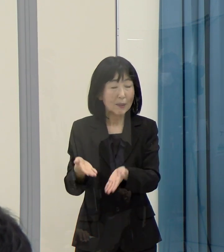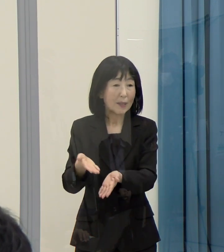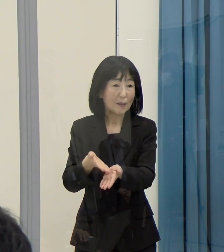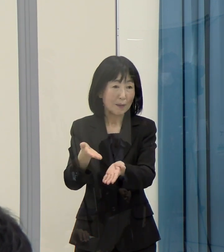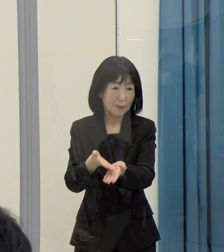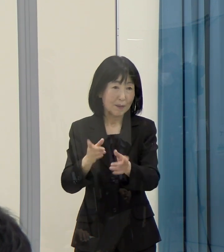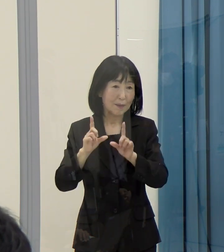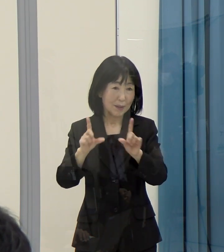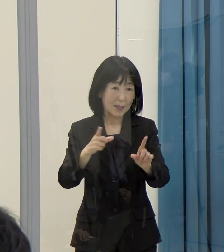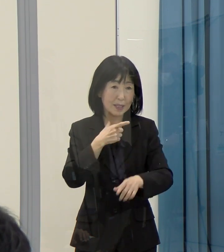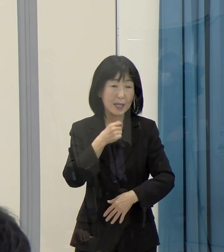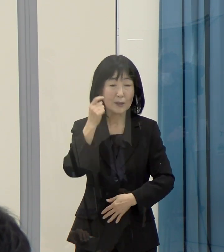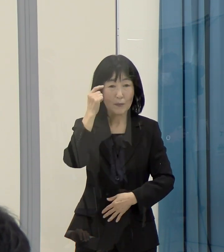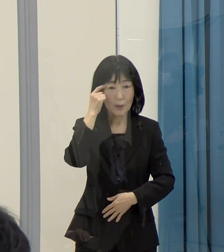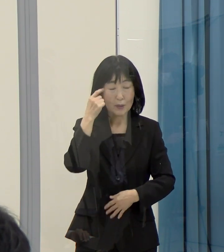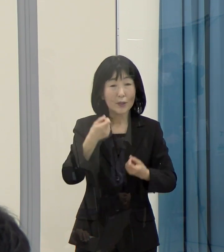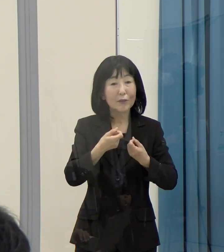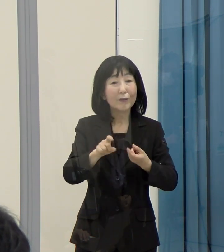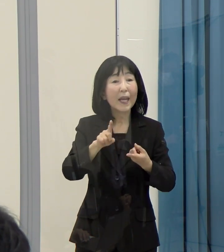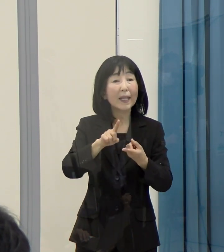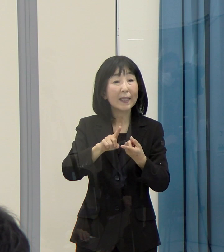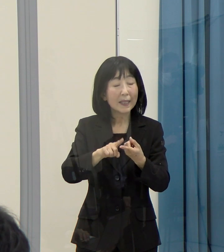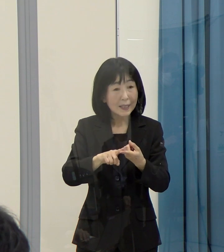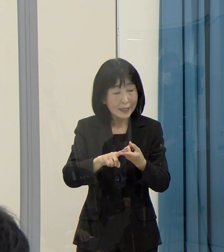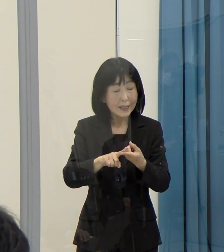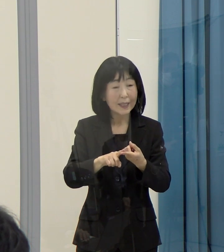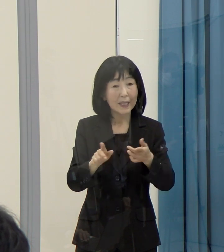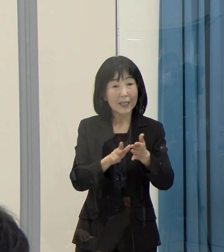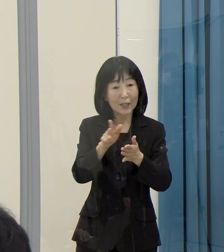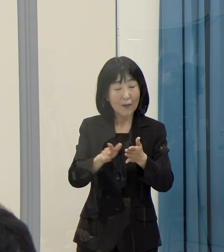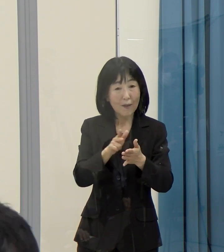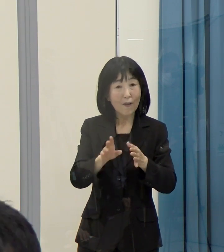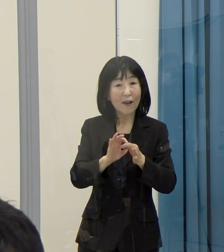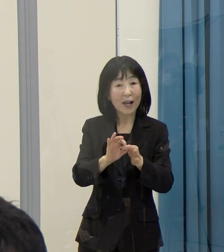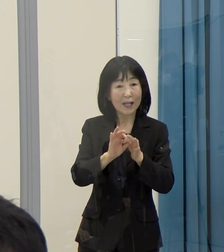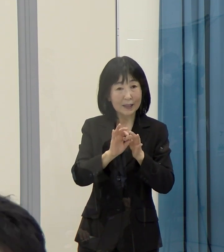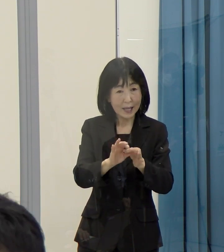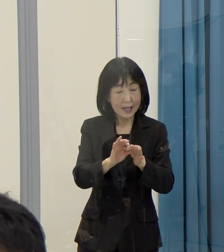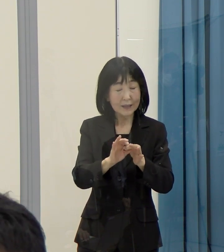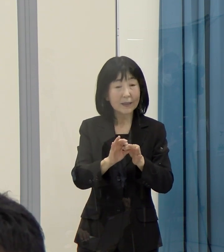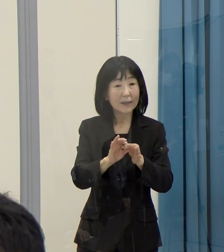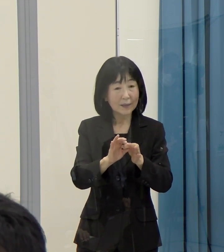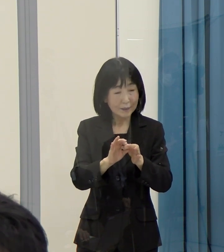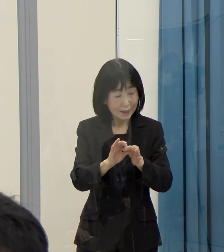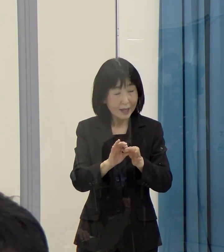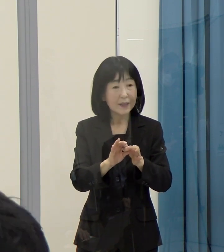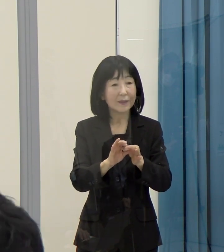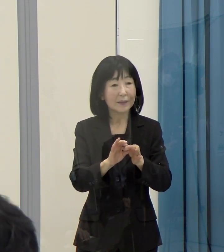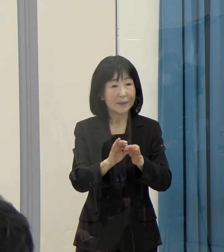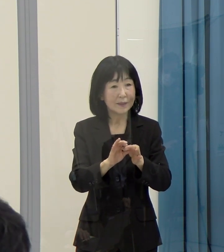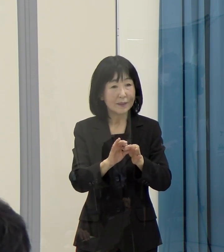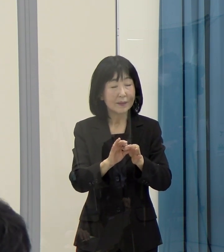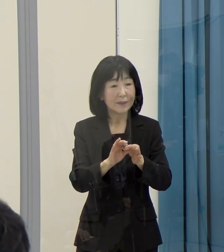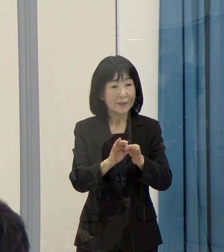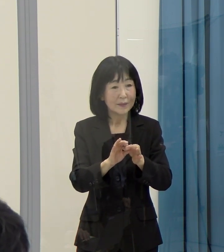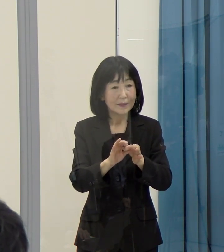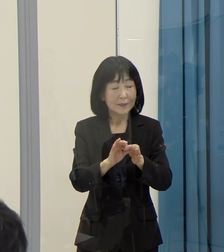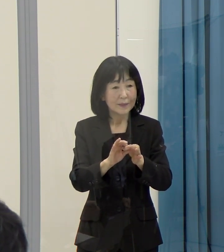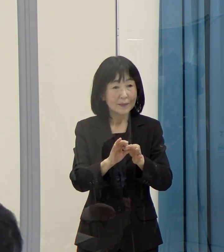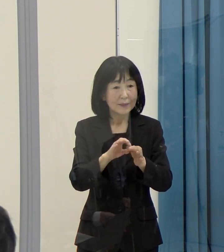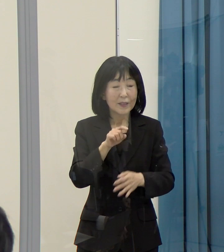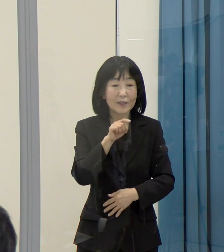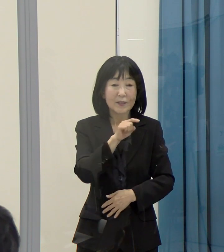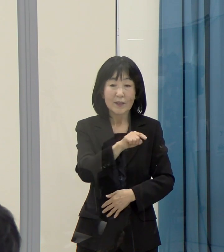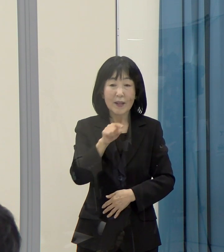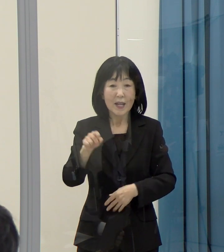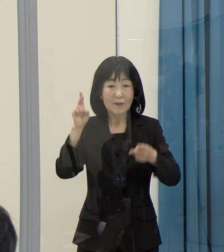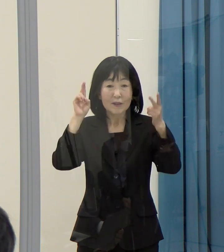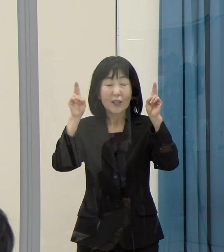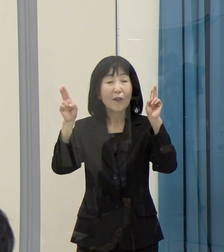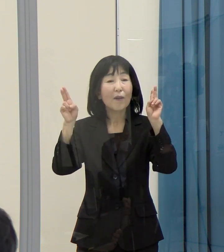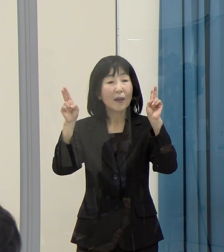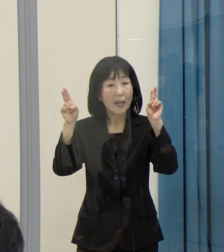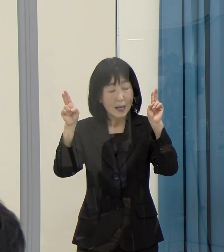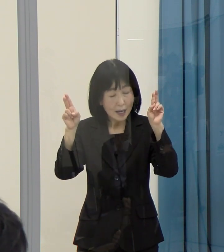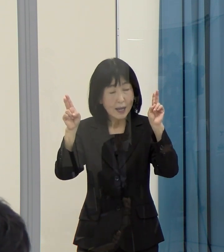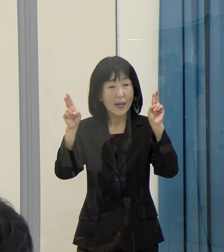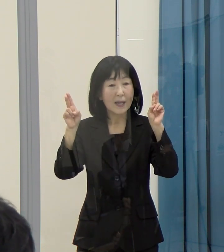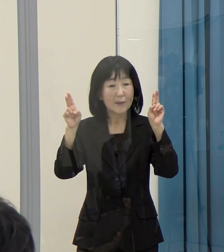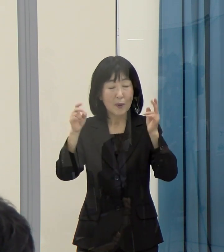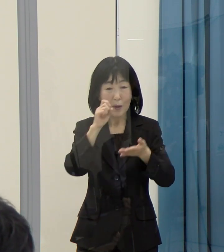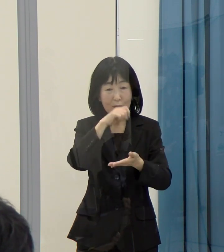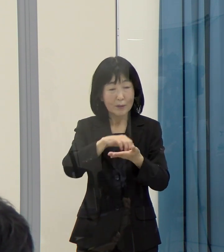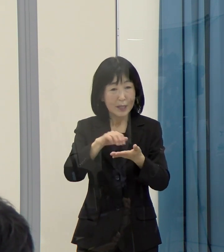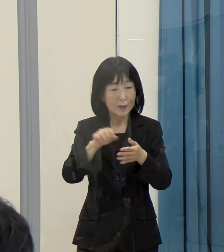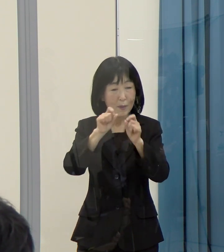（知事）具体的に旅行業界や宿泊協会からそういうことがあっていれば、後でお話ししたいと思います。